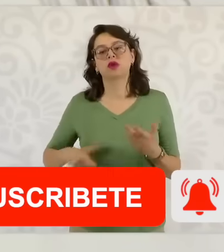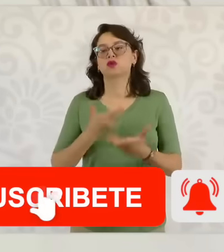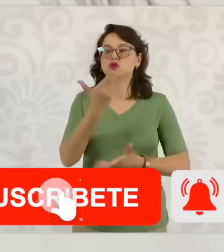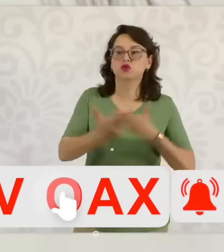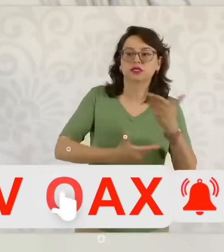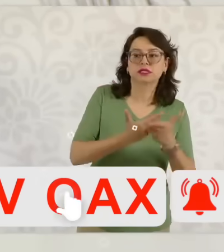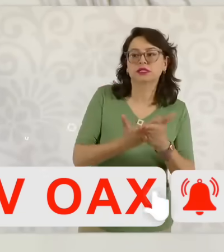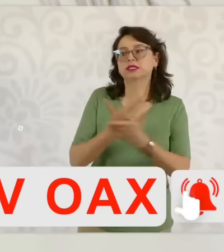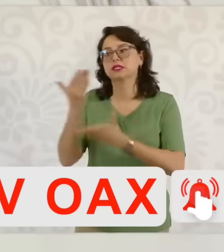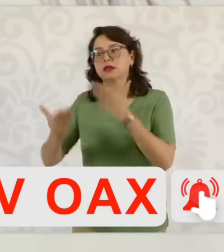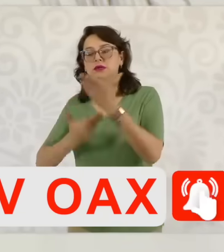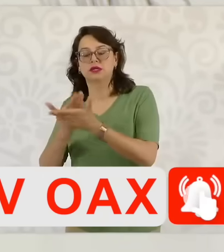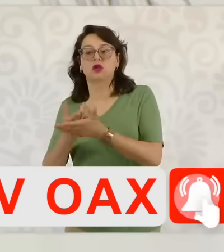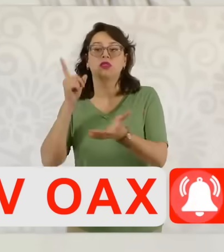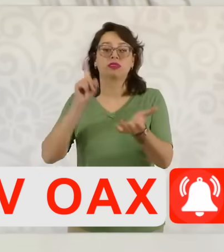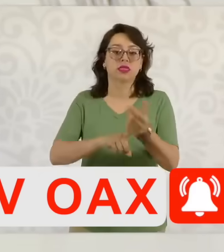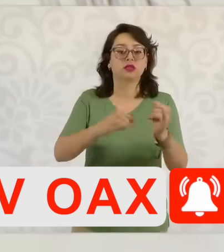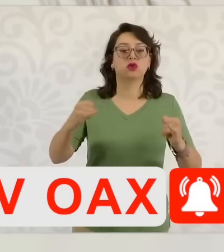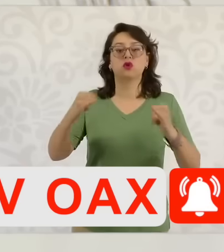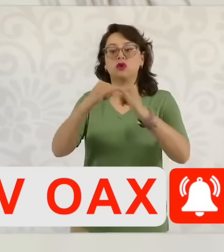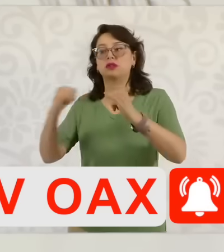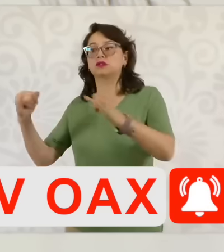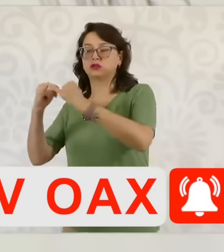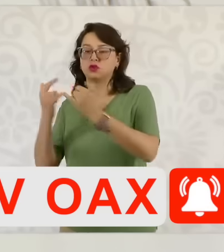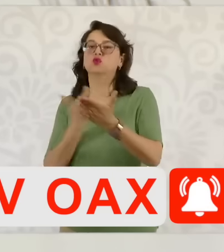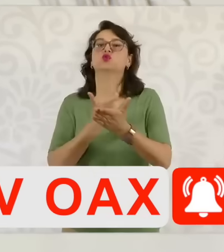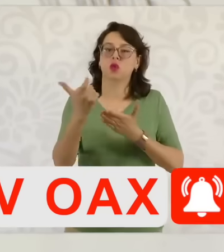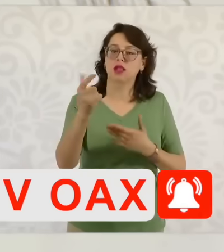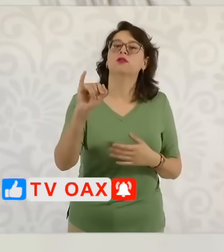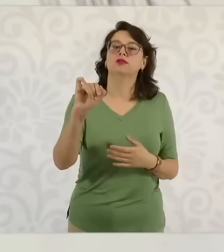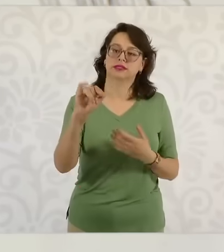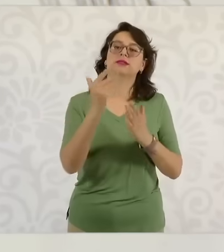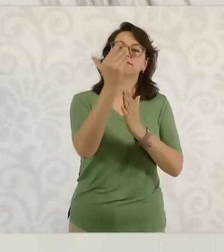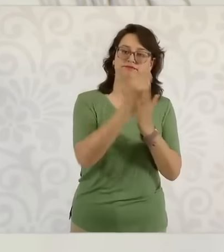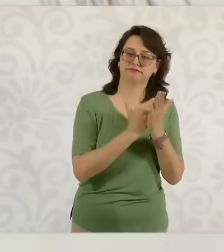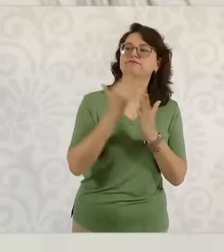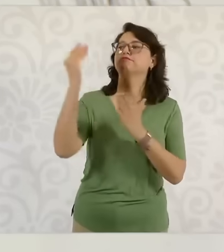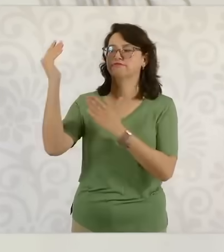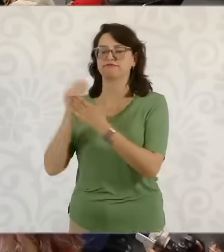salarios como el resto del gobierno ya no tienen aquellos salarios gigantescos que se tenían antes